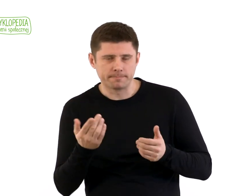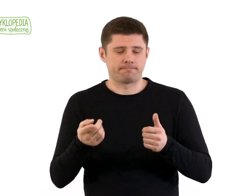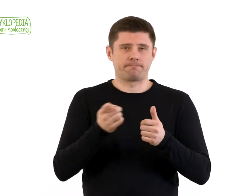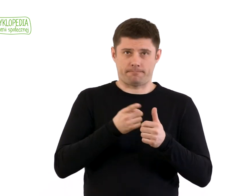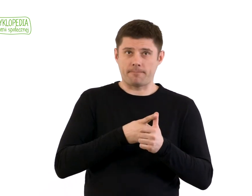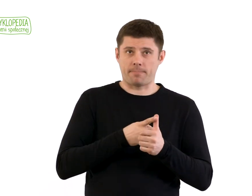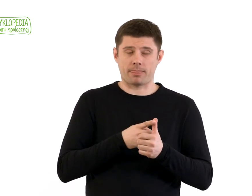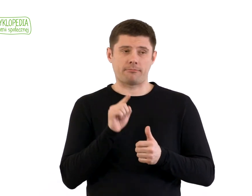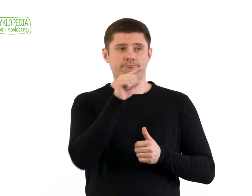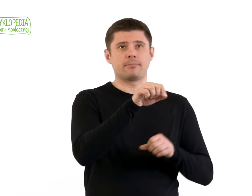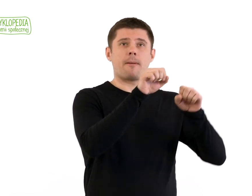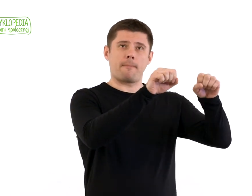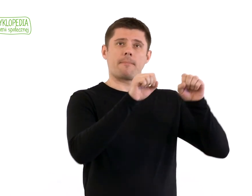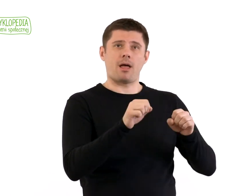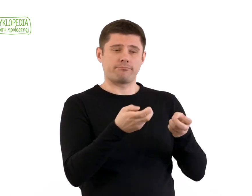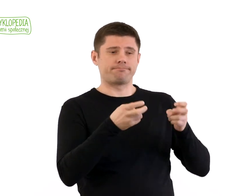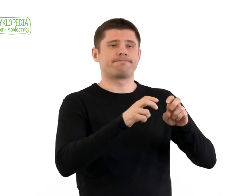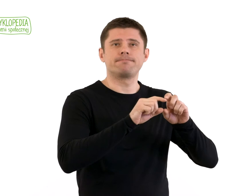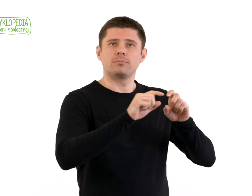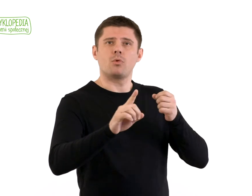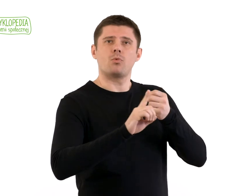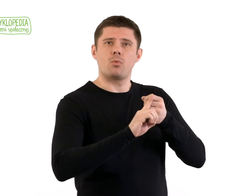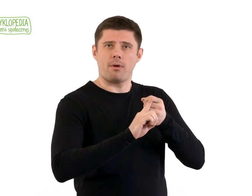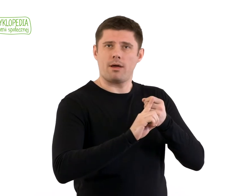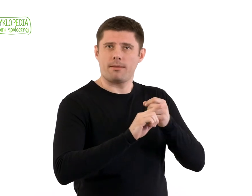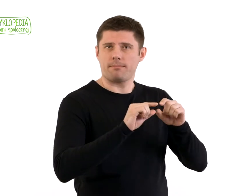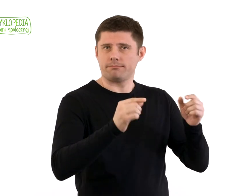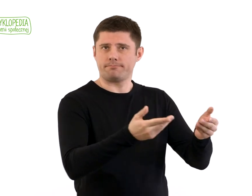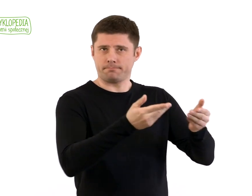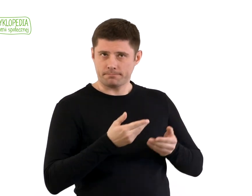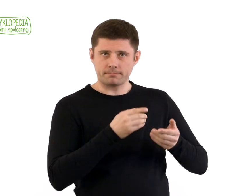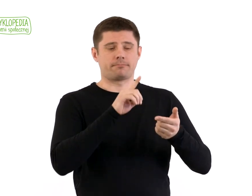otwarcie rachunku bankowego;